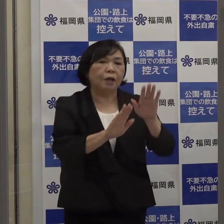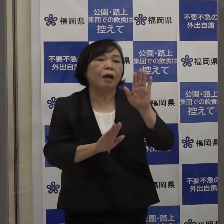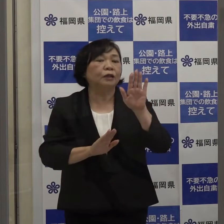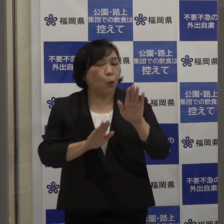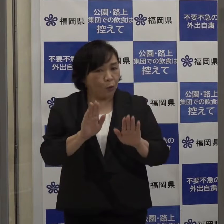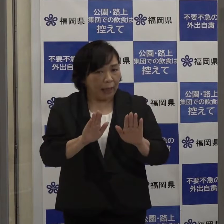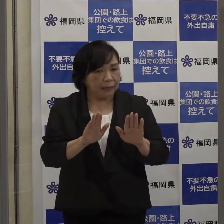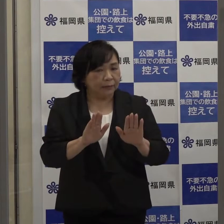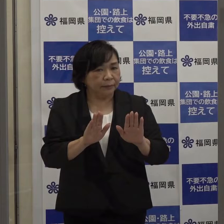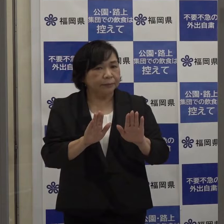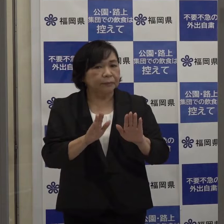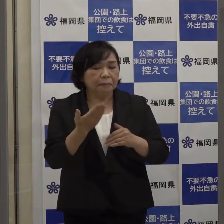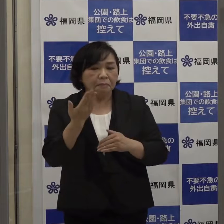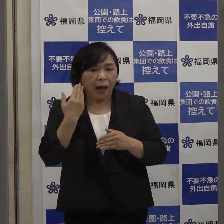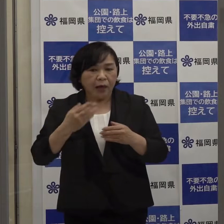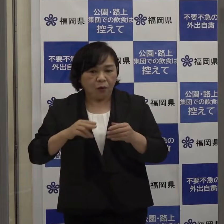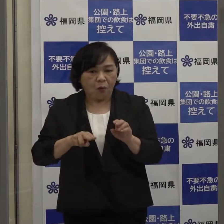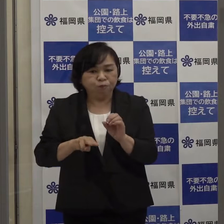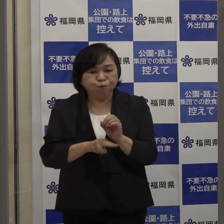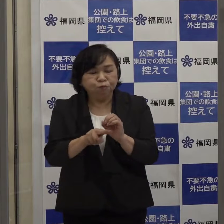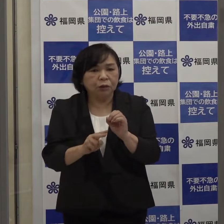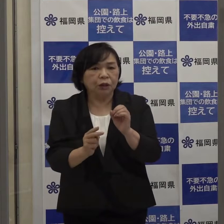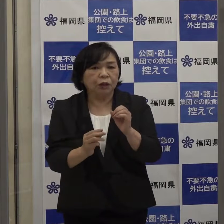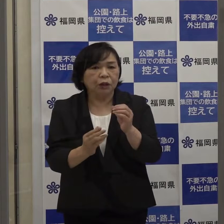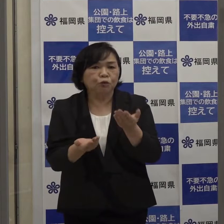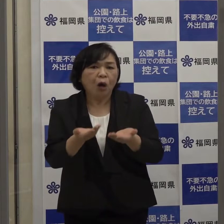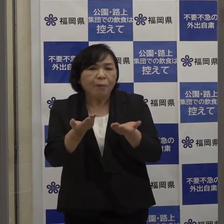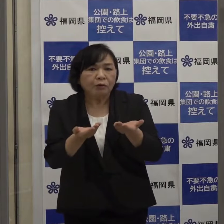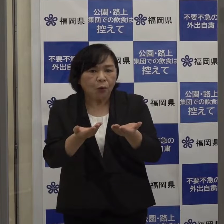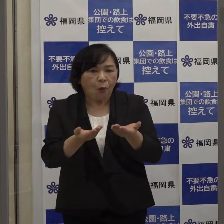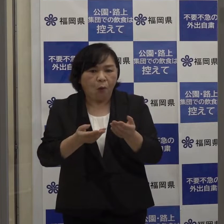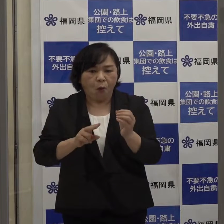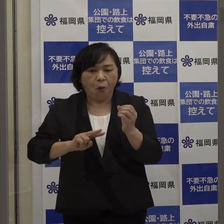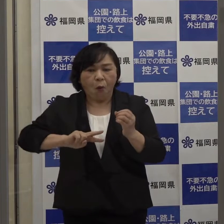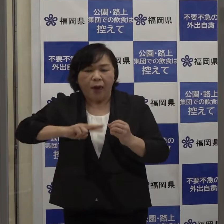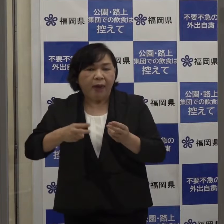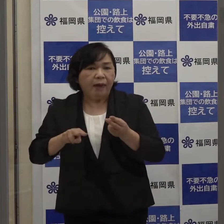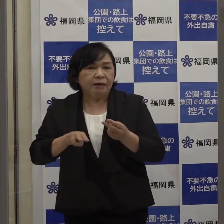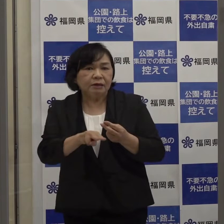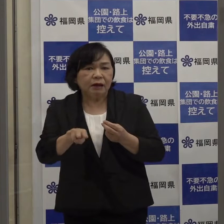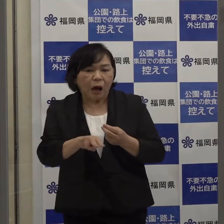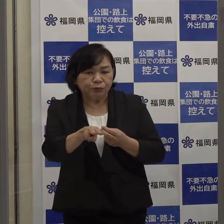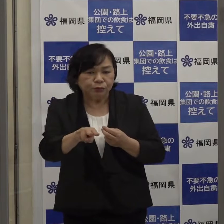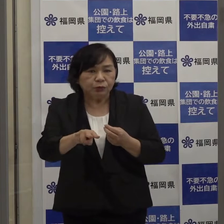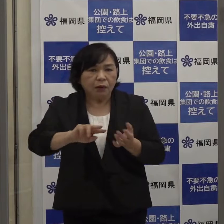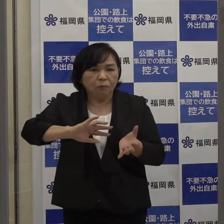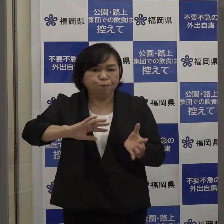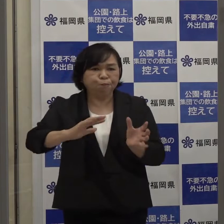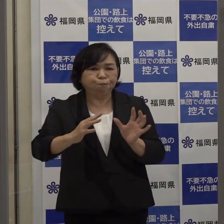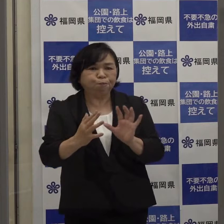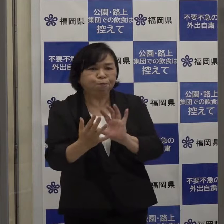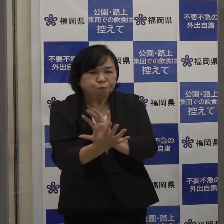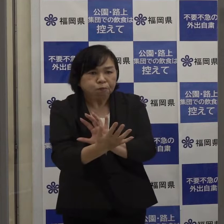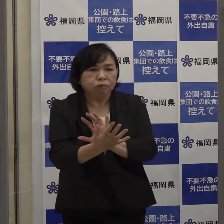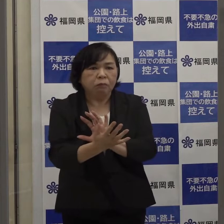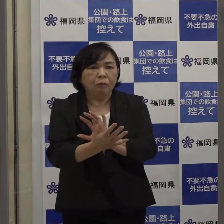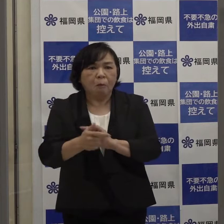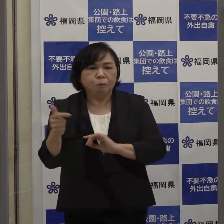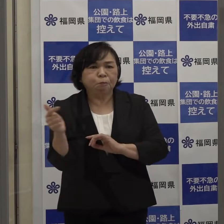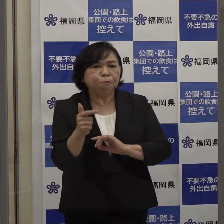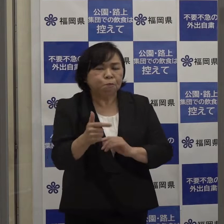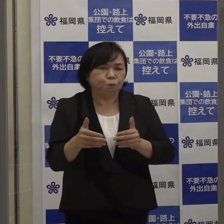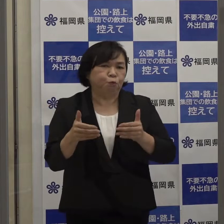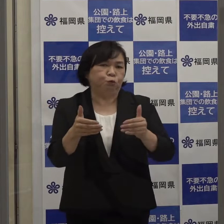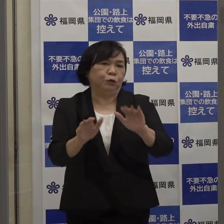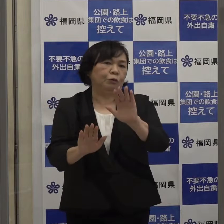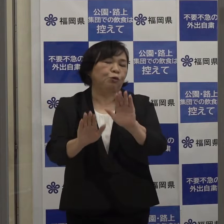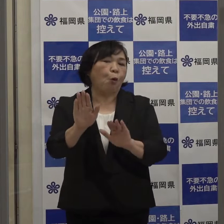従来の幅に比べて 感染性が強い変異株への置き換わりも相当進んでいます